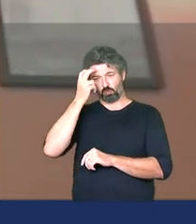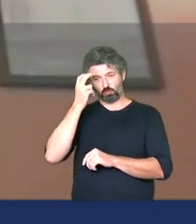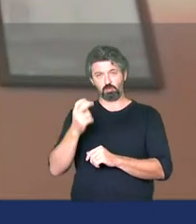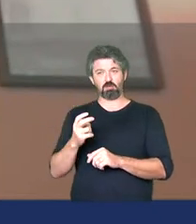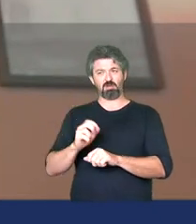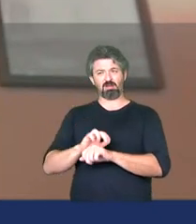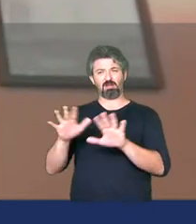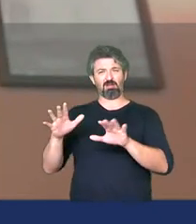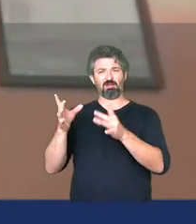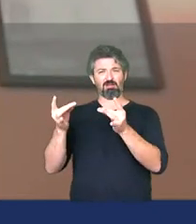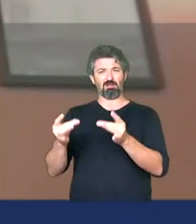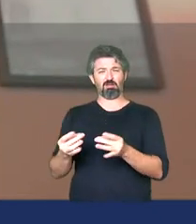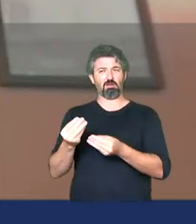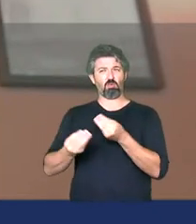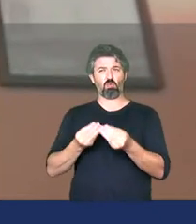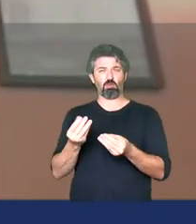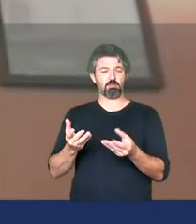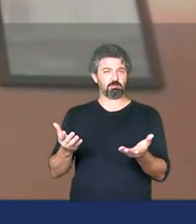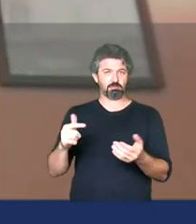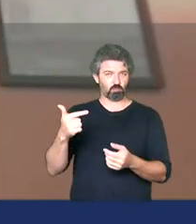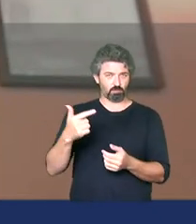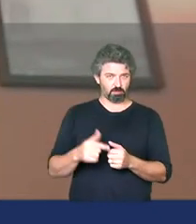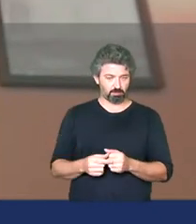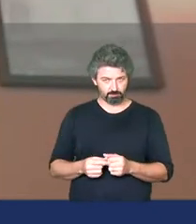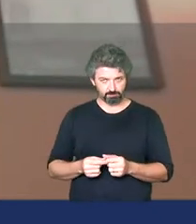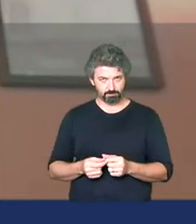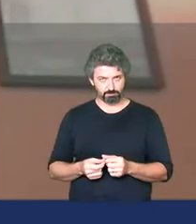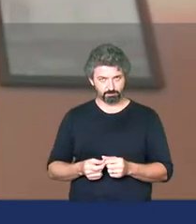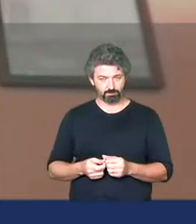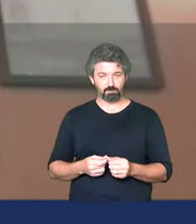CUMPRIREM AS REGRAS DE EDITAIS QUE TEMOS POUQUÍSSIMA KLAEZ DE COMO SERÃO FEITOS PELOS ESTADOS E MUNICÍPIOS. POR